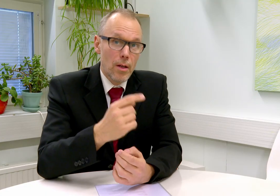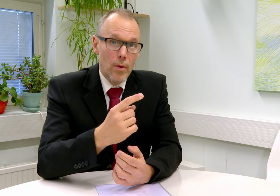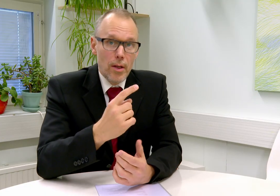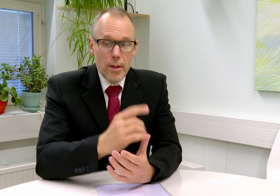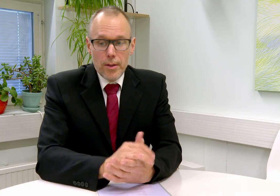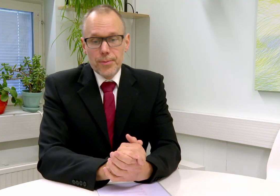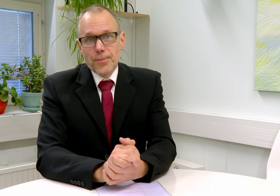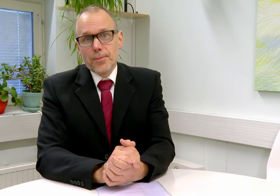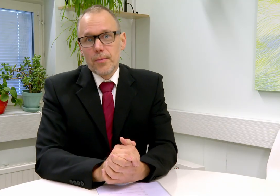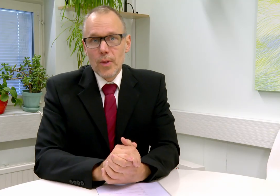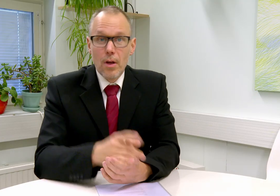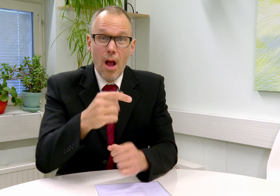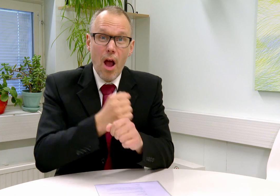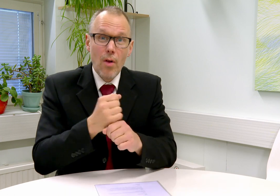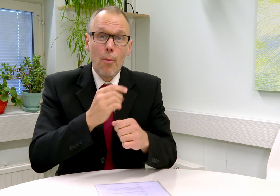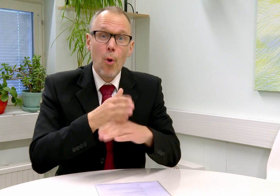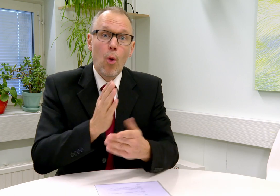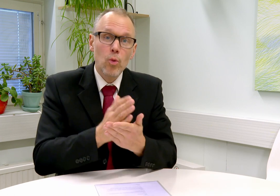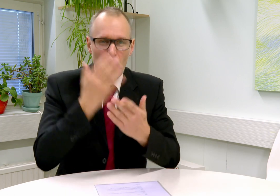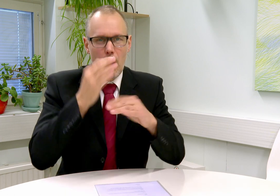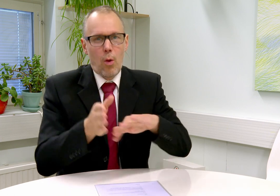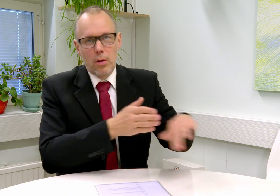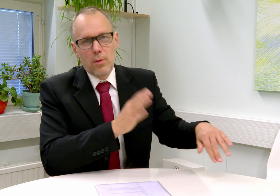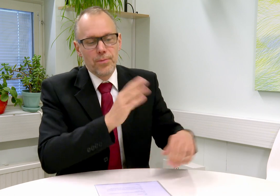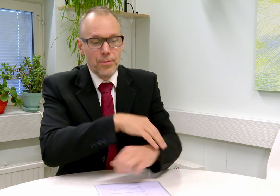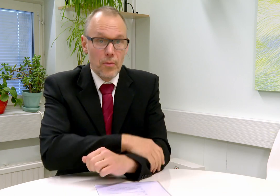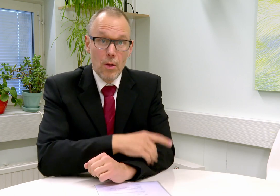Vai semmoista. Ehkä sen kahvin ja pullan voi jo unohtaa.